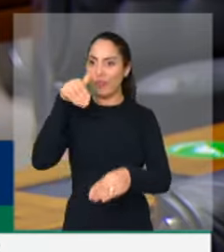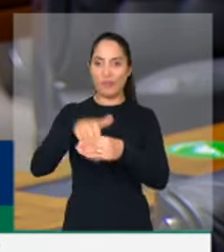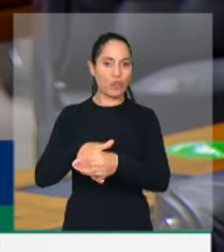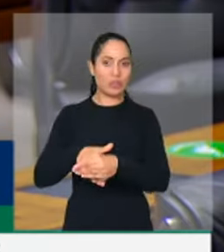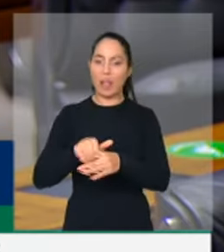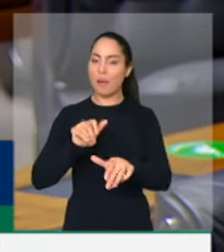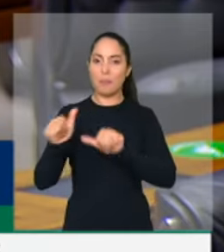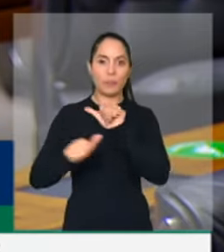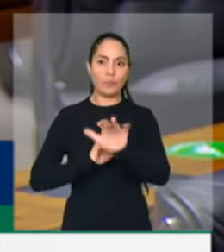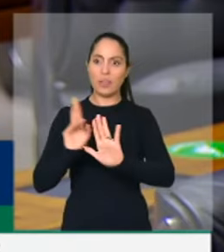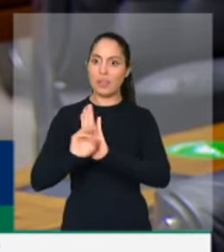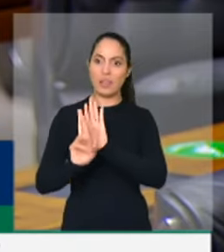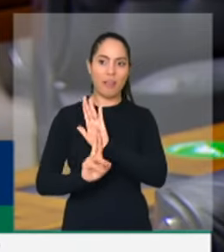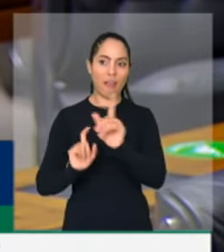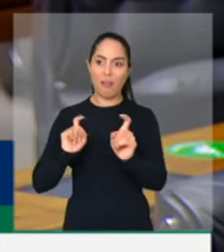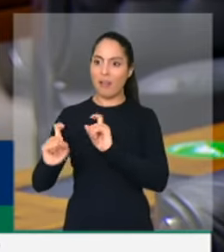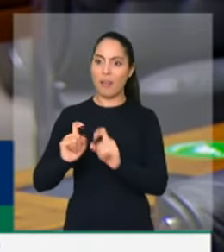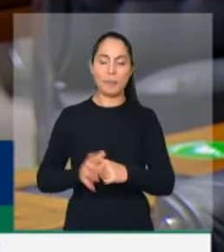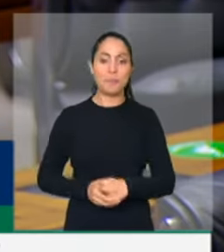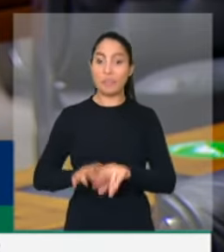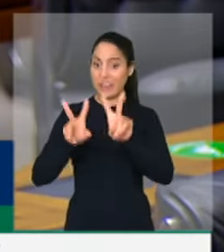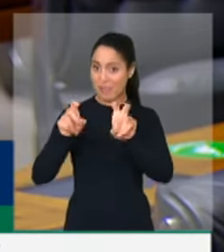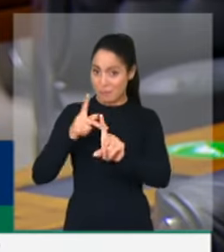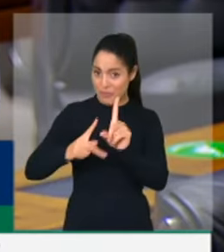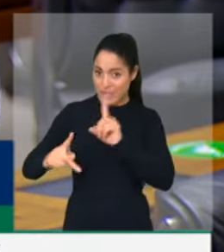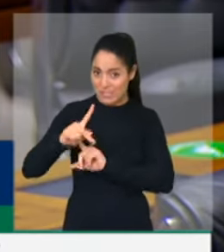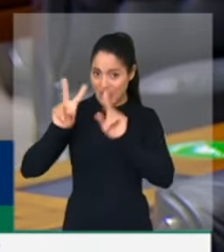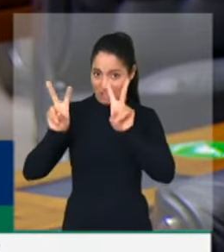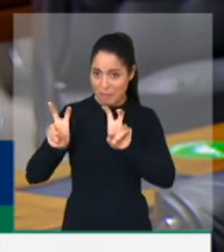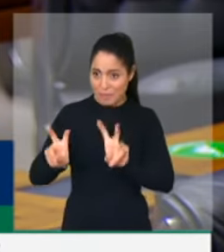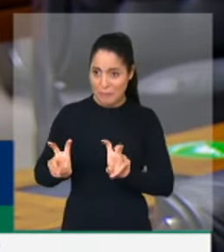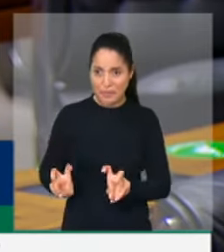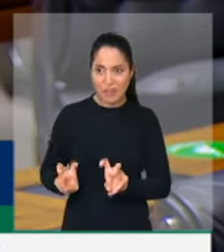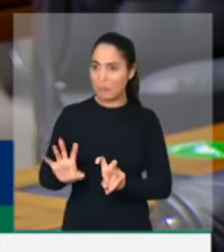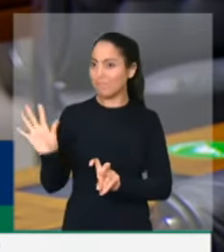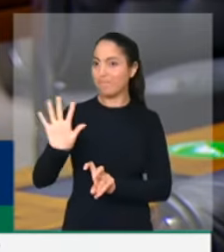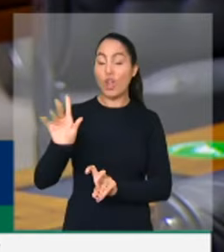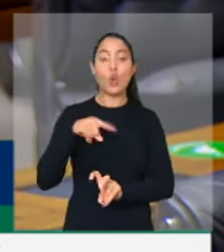PRIVATIZAÇÃO, MAS VOTA, EXCLUSIVAMENTE, NESSE PLENÁRIO, ACORDADO... COM OS LÍDERES AQUI PARA QUE A GENTE